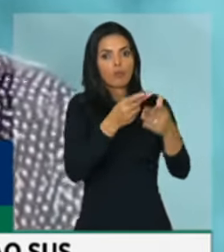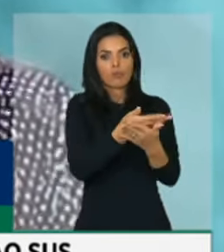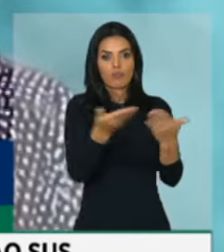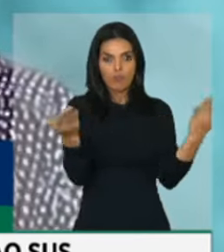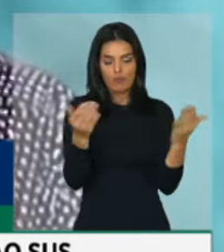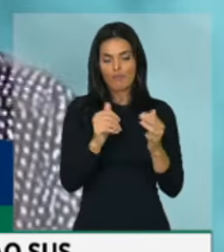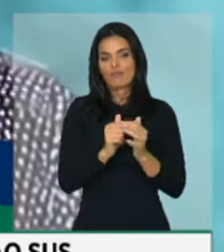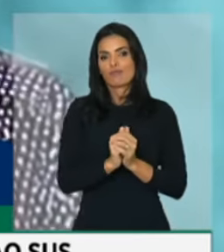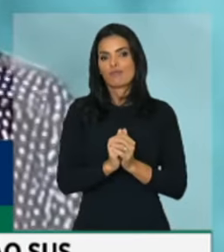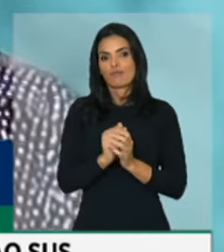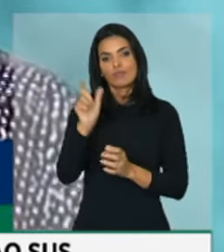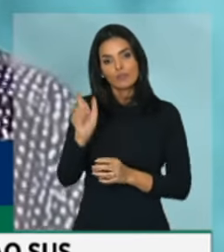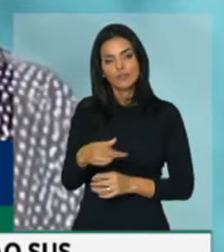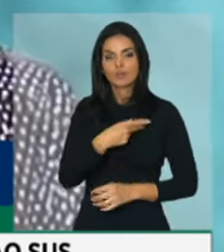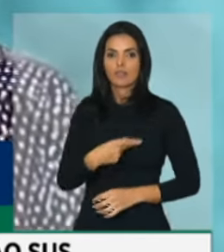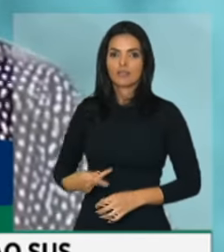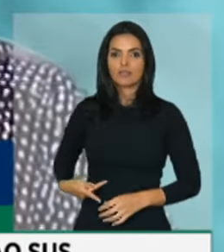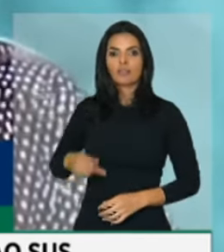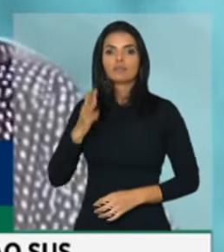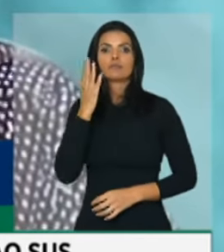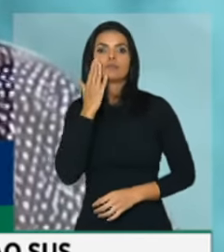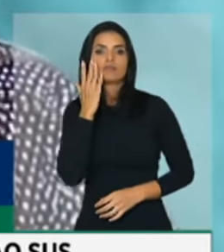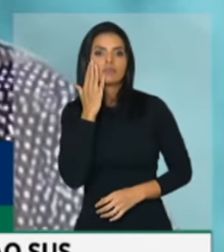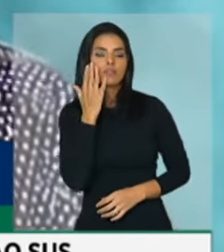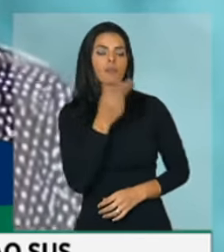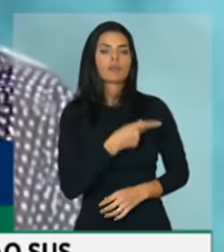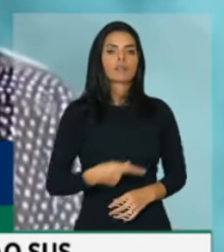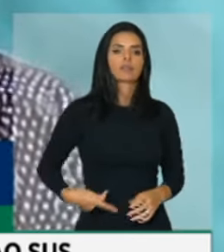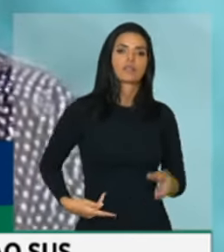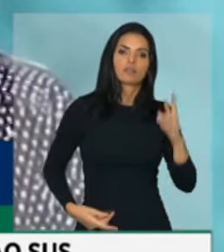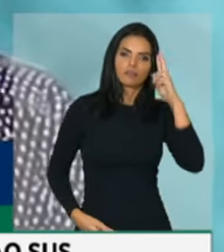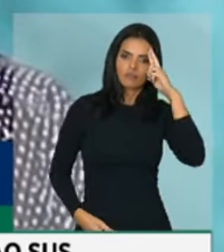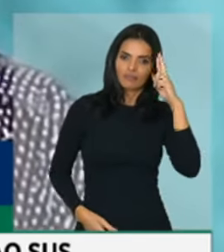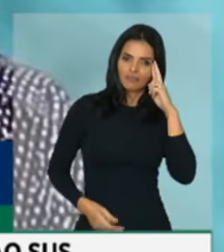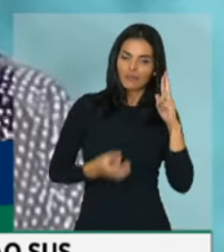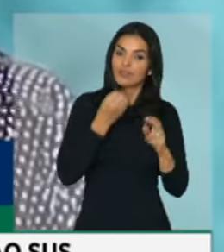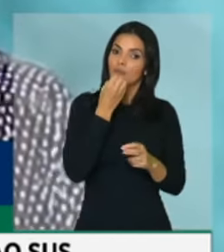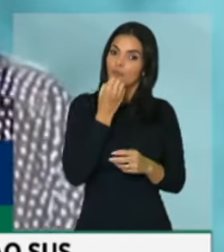DO SENADO. MINORIA VOTA SIM AO DESTAQUE E SUGERE QUE POSSAMOS CHEGAR A UM TEXTO CONSENSUAL